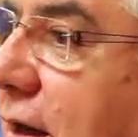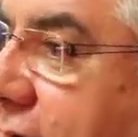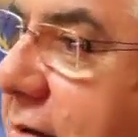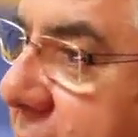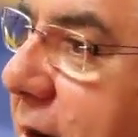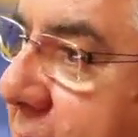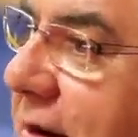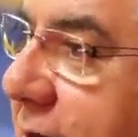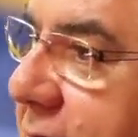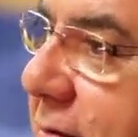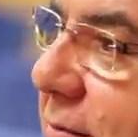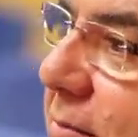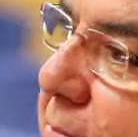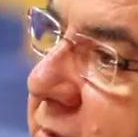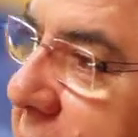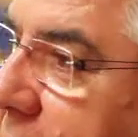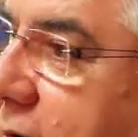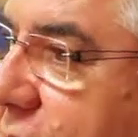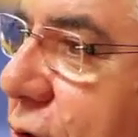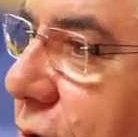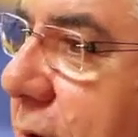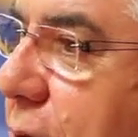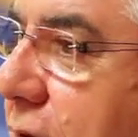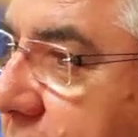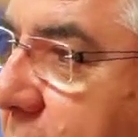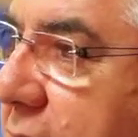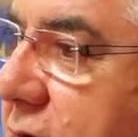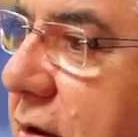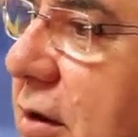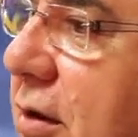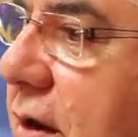llega a Madrid, parecía que aquí no era portada. En el momento ese